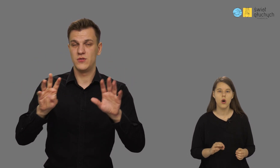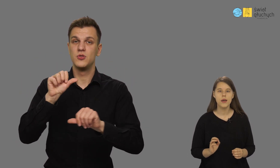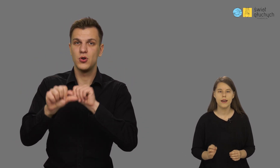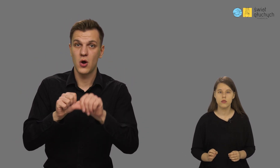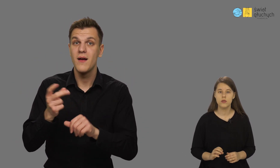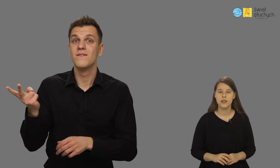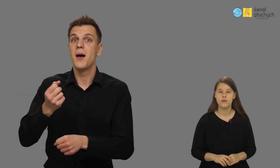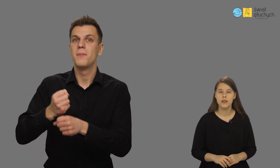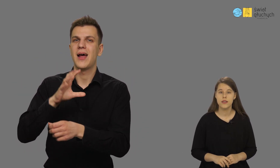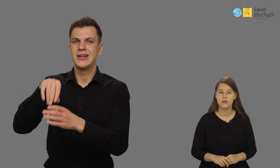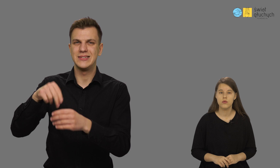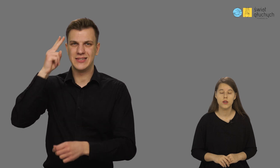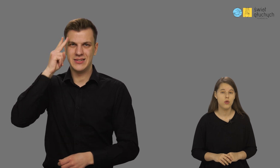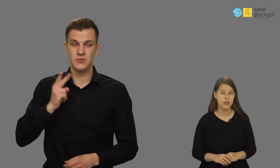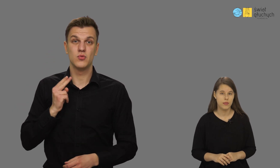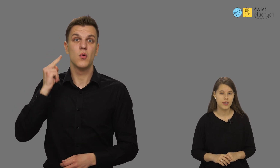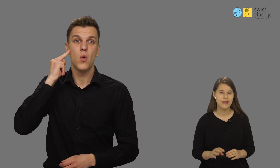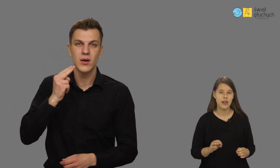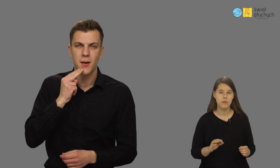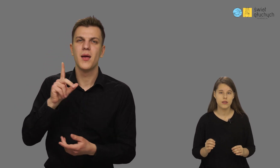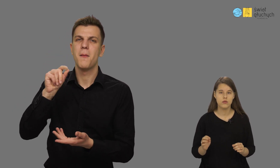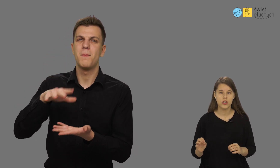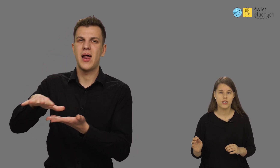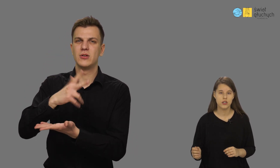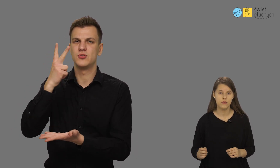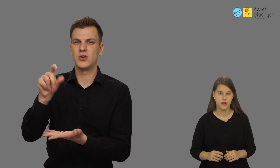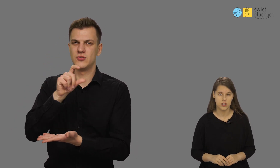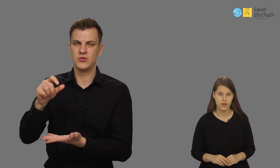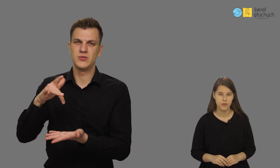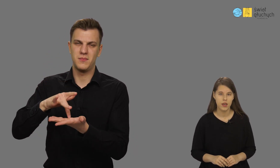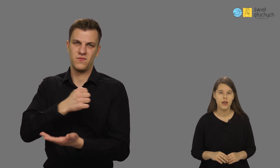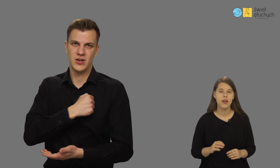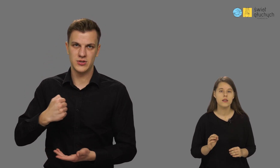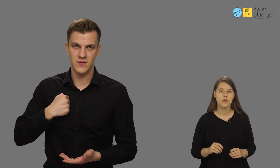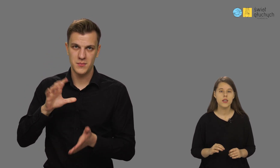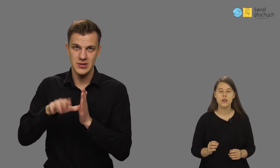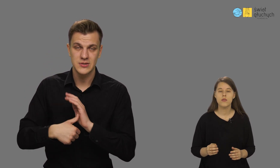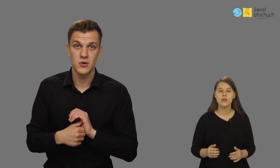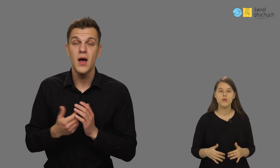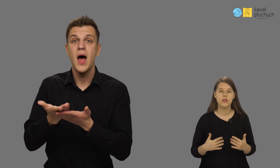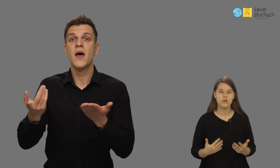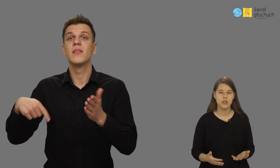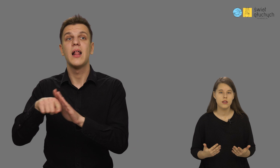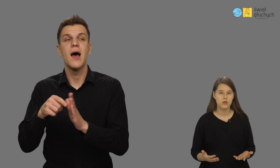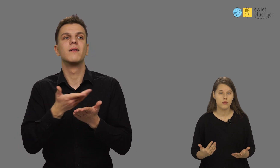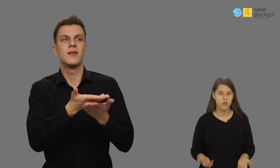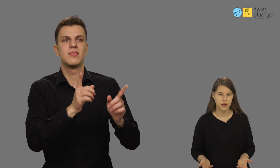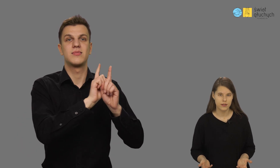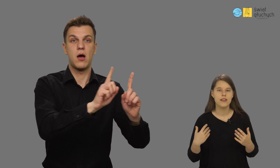Obaj autorzy pracowali w Instytucie Głuchoniemych na placu Trzech Krzyży w Warszawie. Słownik kierowany był do nauczycieli osób głuchych.